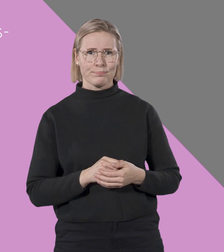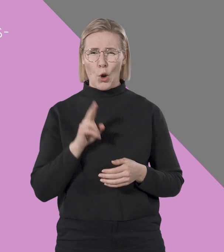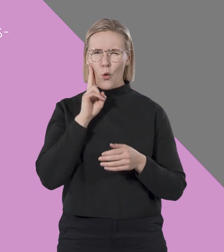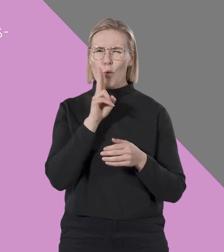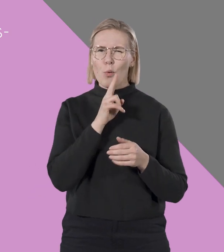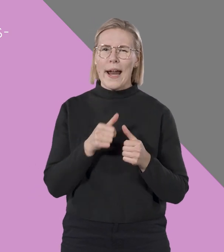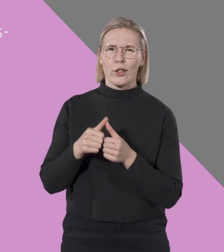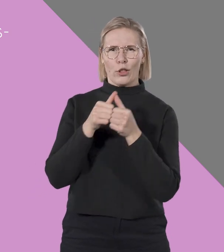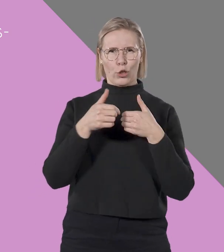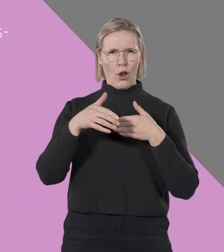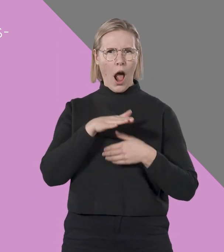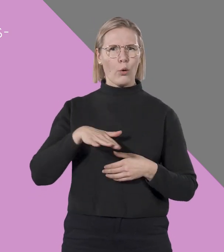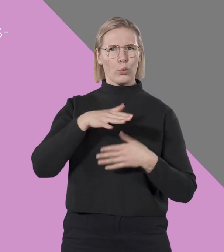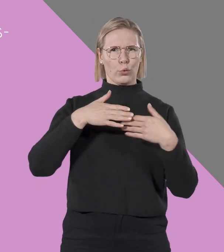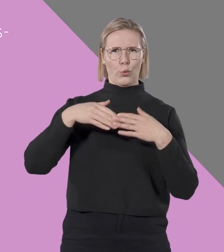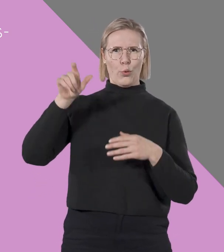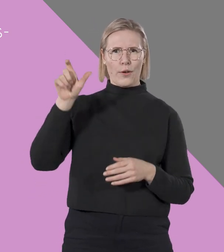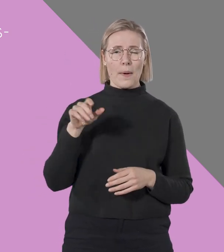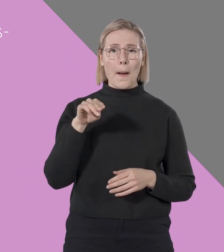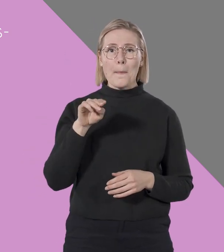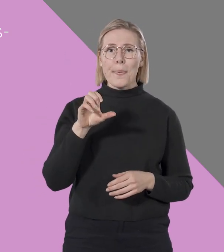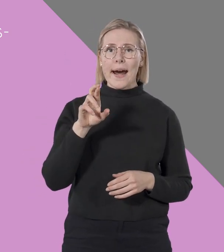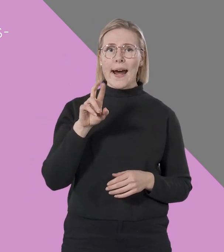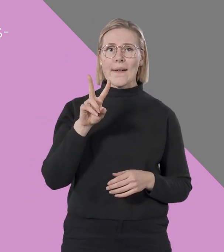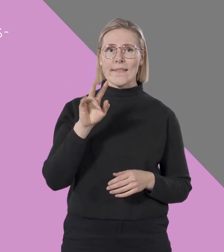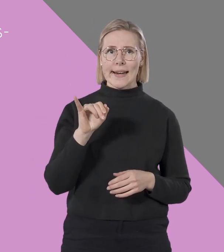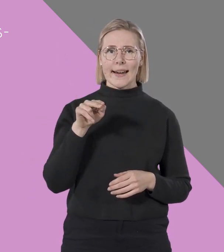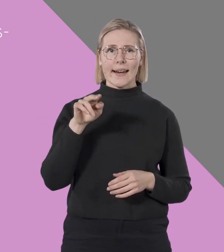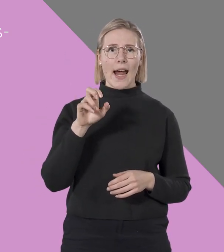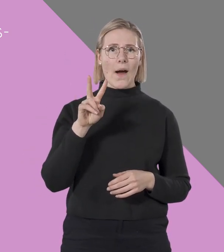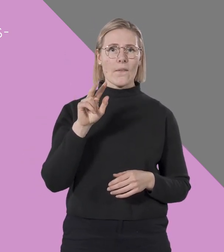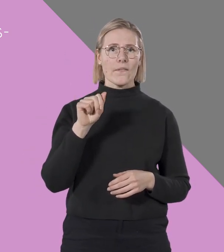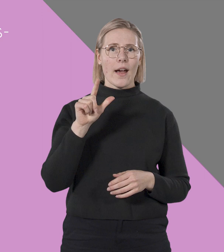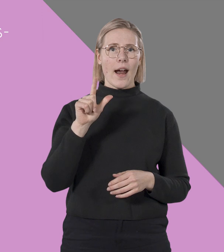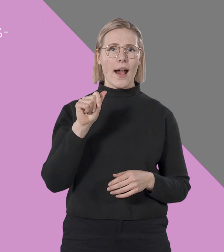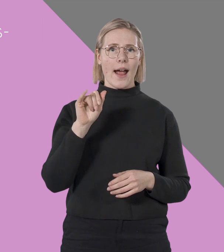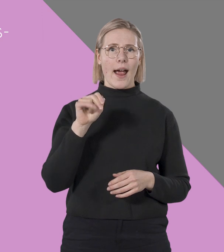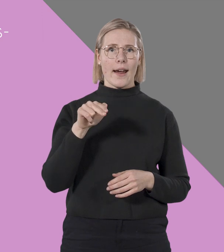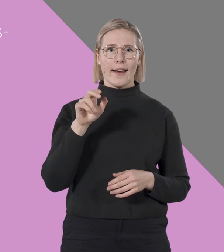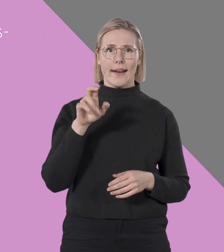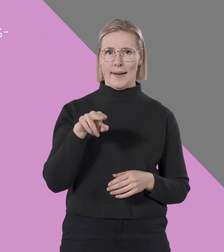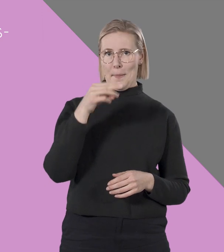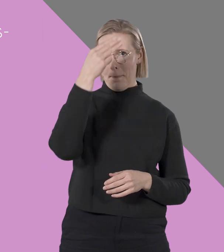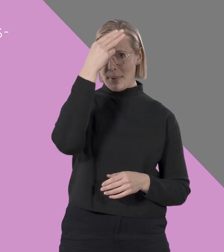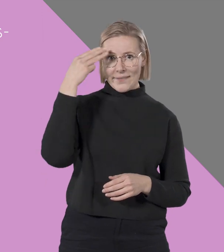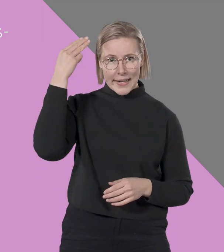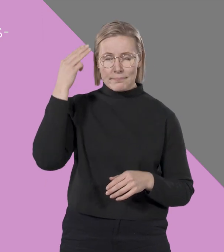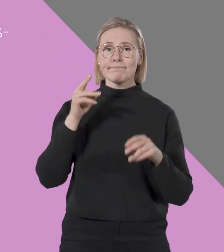jossa Kuurojen Liiton aluetyöntekijä Mervi Nevalainen -